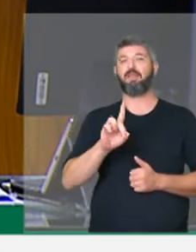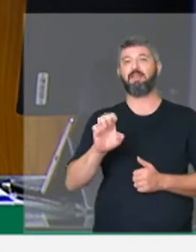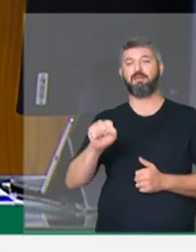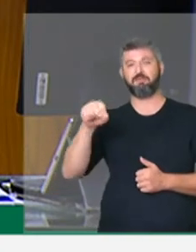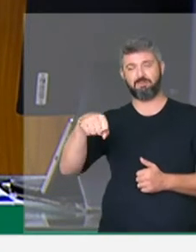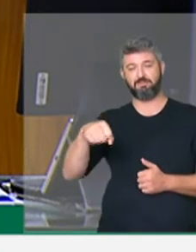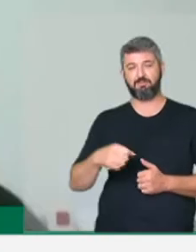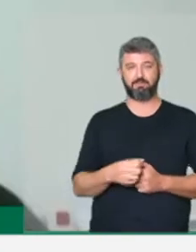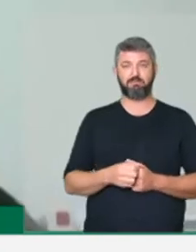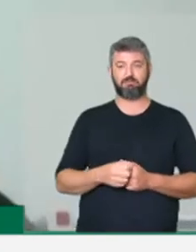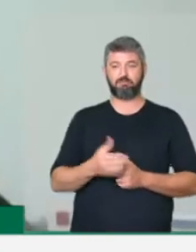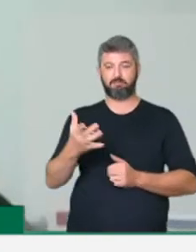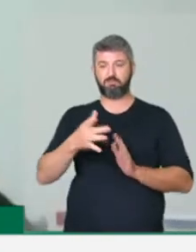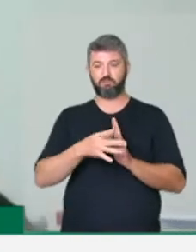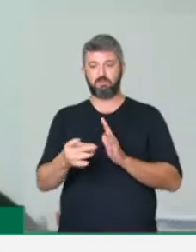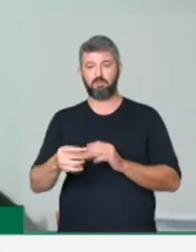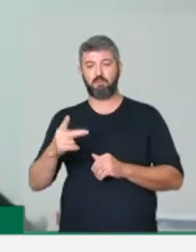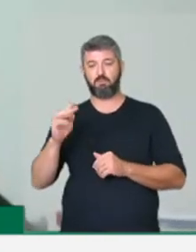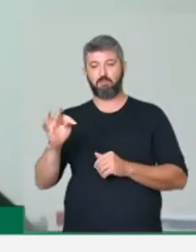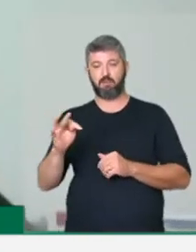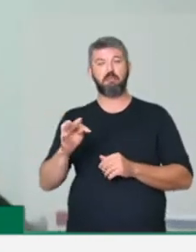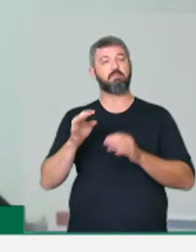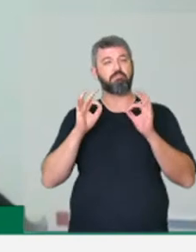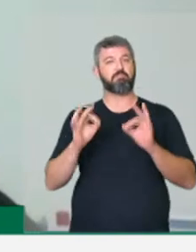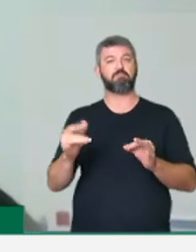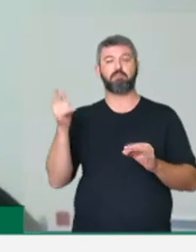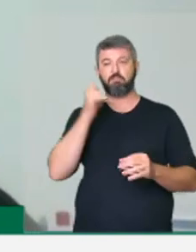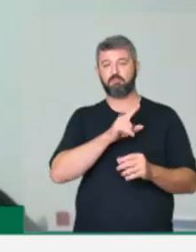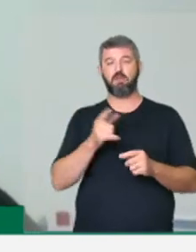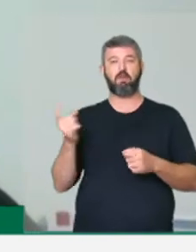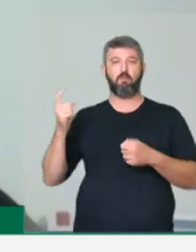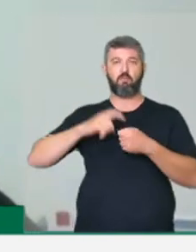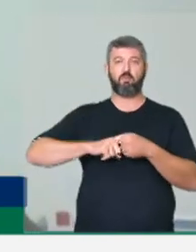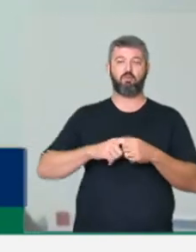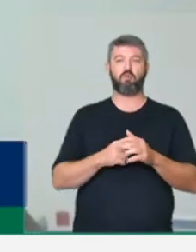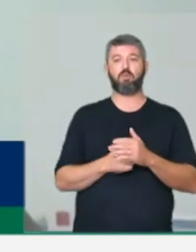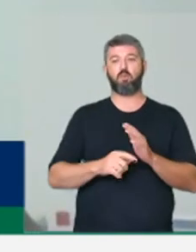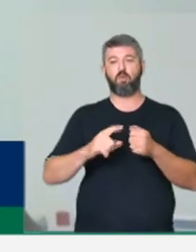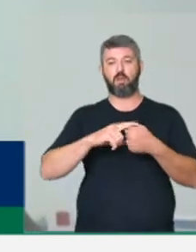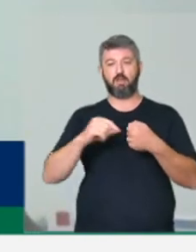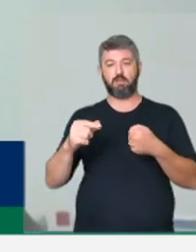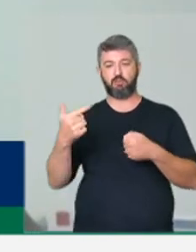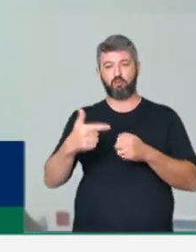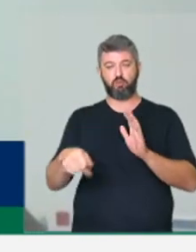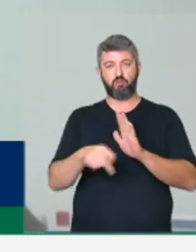ORDEM DE 10 A 15%. -- [PRESIDENTE]: COMO ORIENTA A MAIORIA? -- [DEPUTADO]: A PEDIDO DO LÍDER DA MAIORIA, DIEGO ANDRADE, A MAIORIA ORIENTA